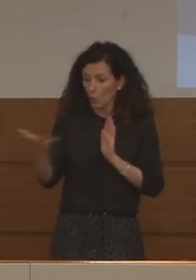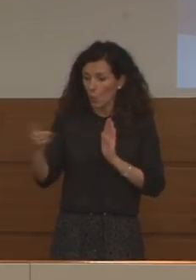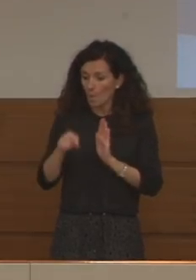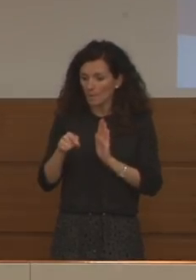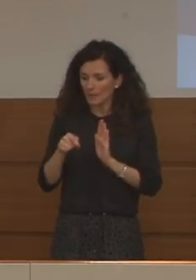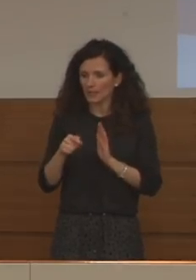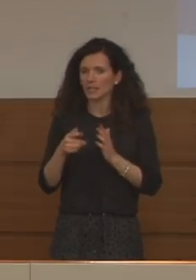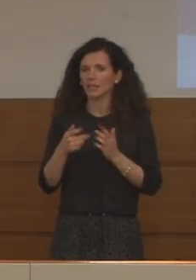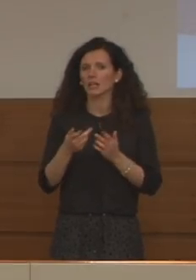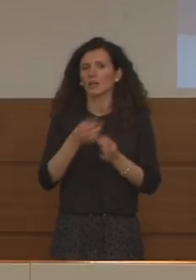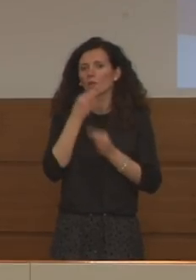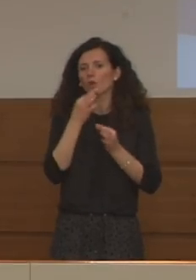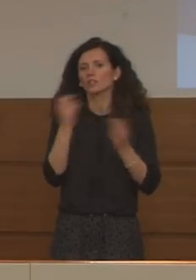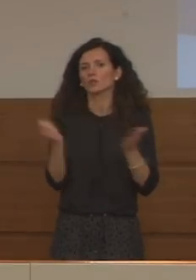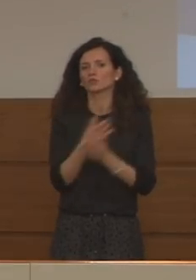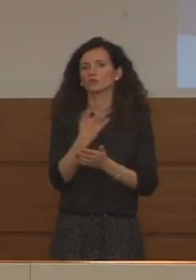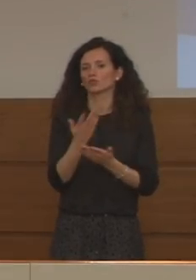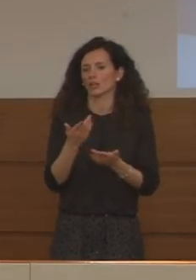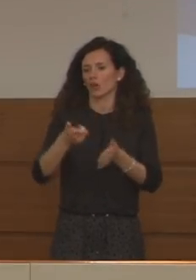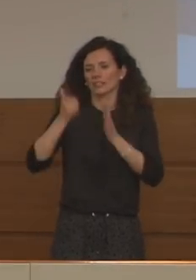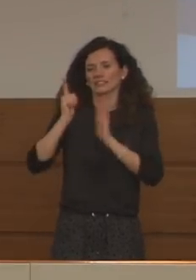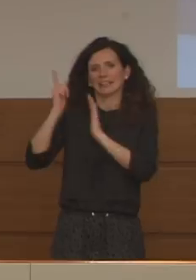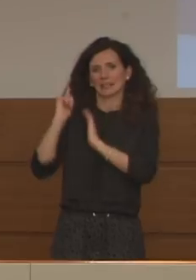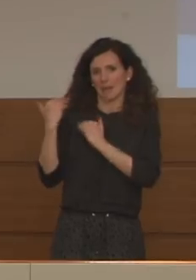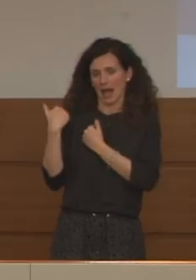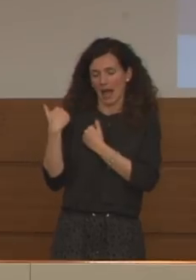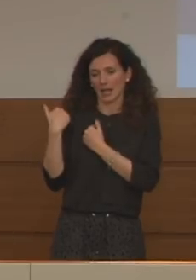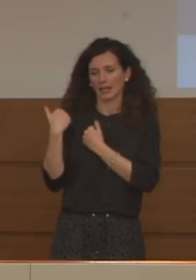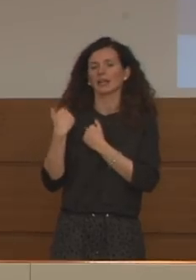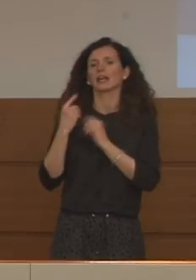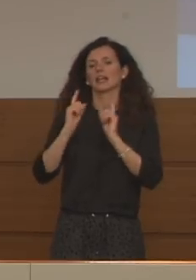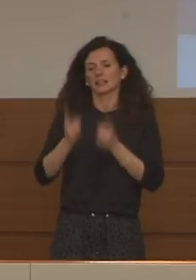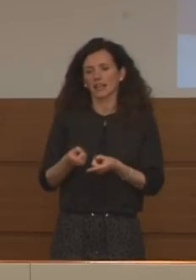settimane fa, quindi lo dobbiamo riportare ai provvedimenti presi ai